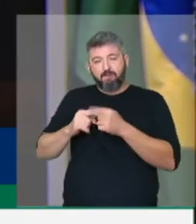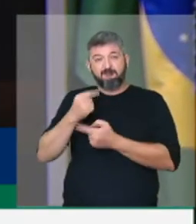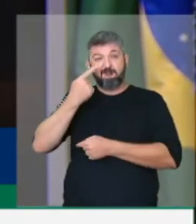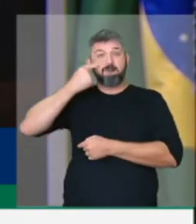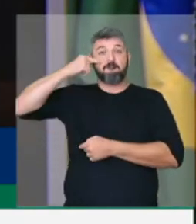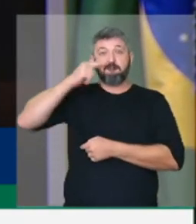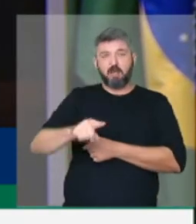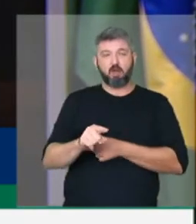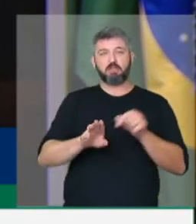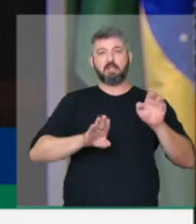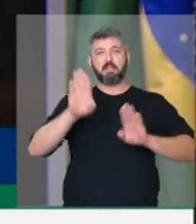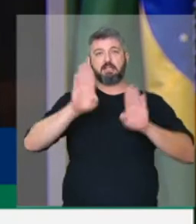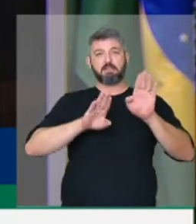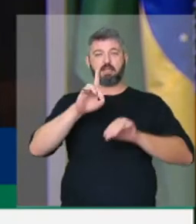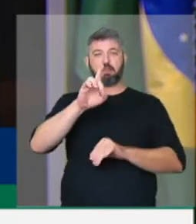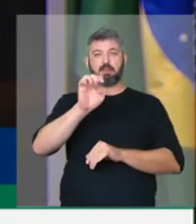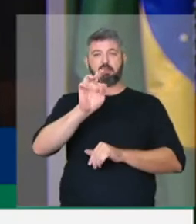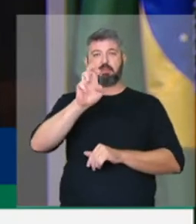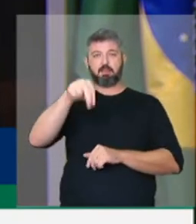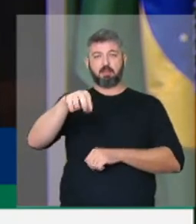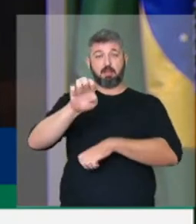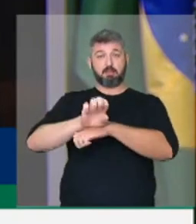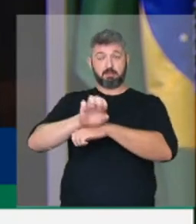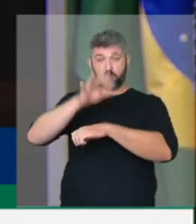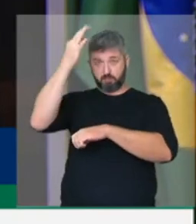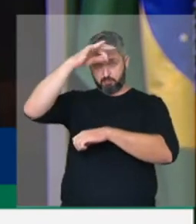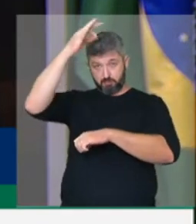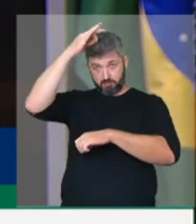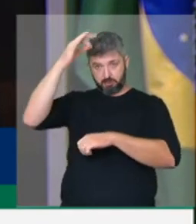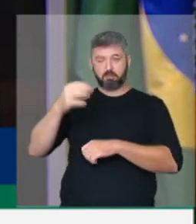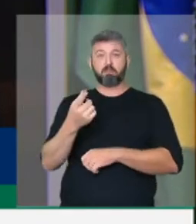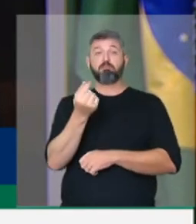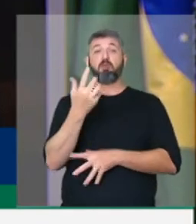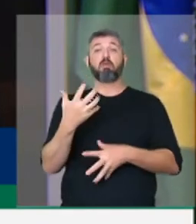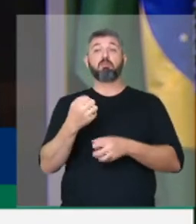ESQUEMA FRAUDULENTO DE LICITAÇÃO NO DETRAN